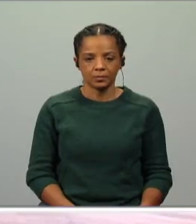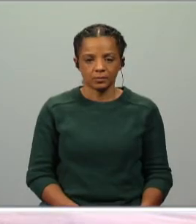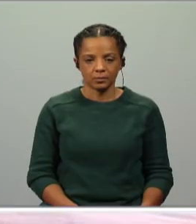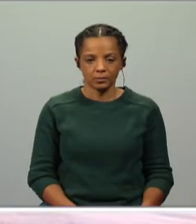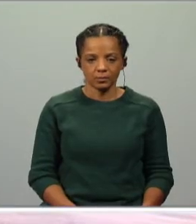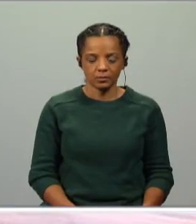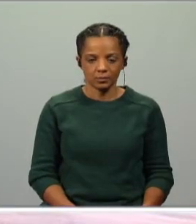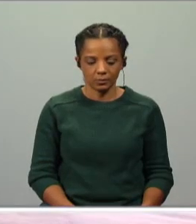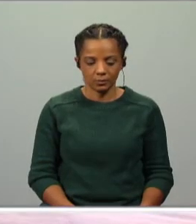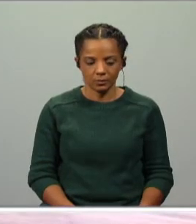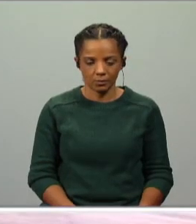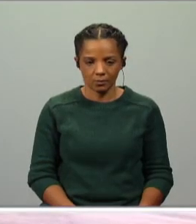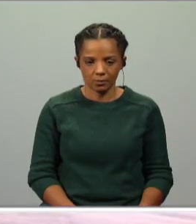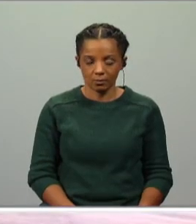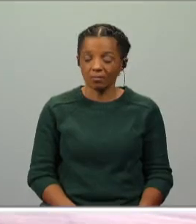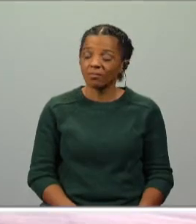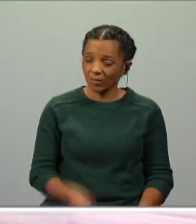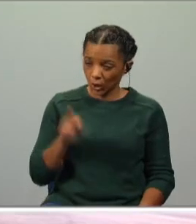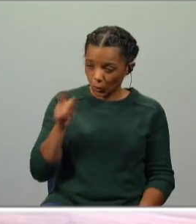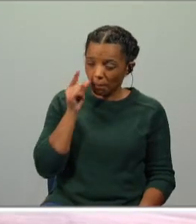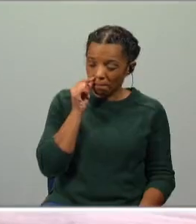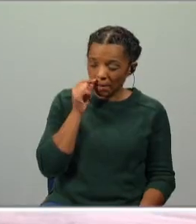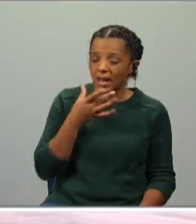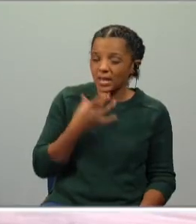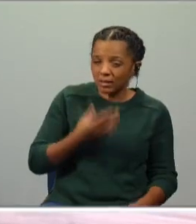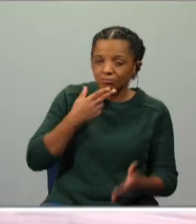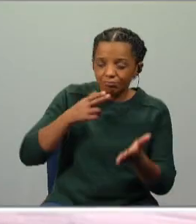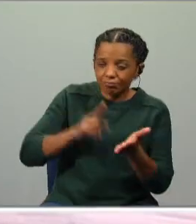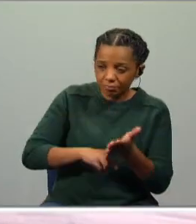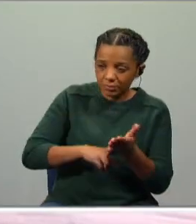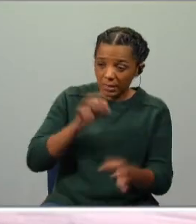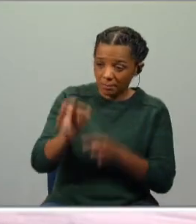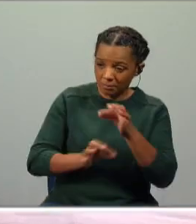então se és o pai natal de verdade. Trouxeste um presente,